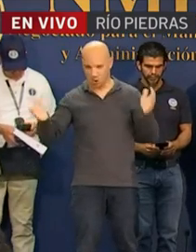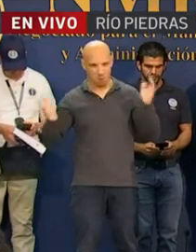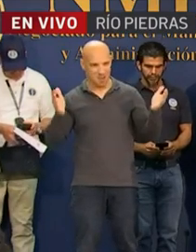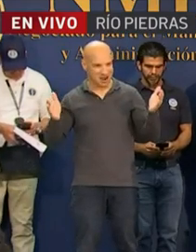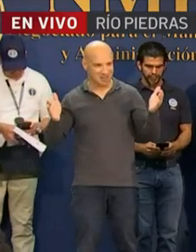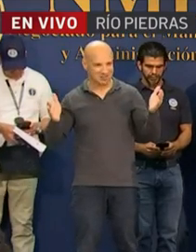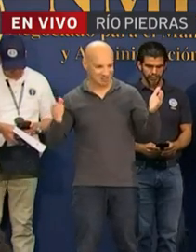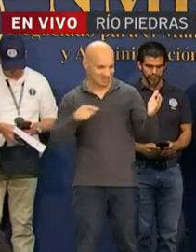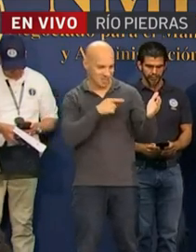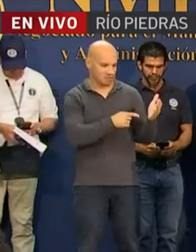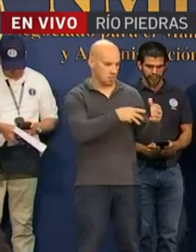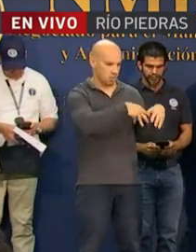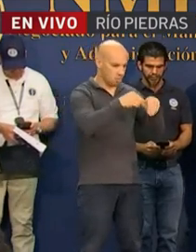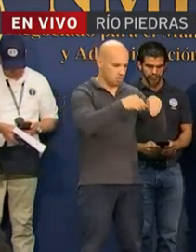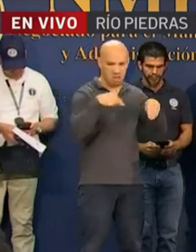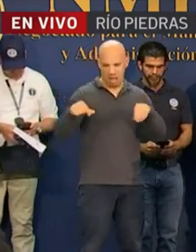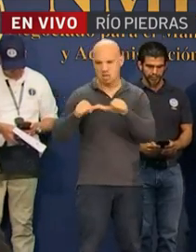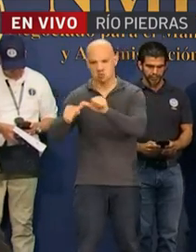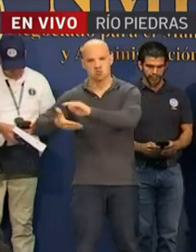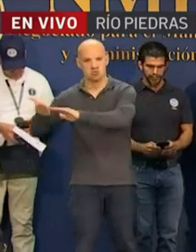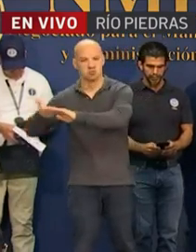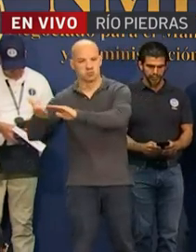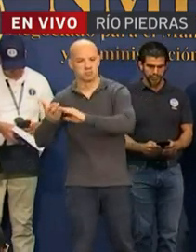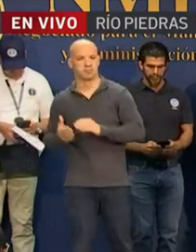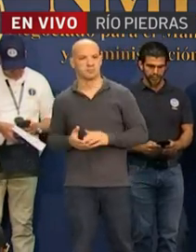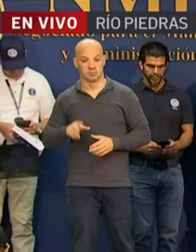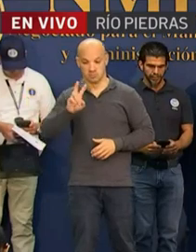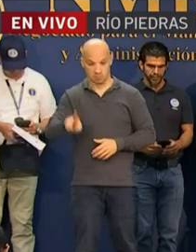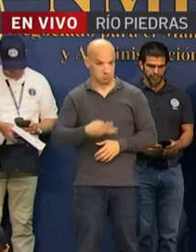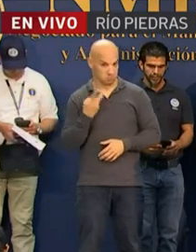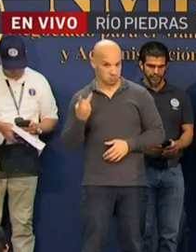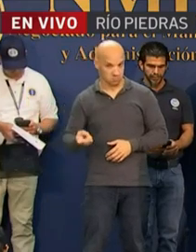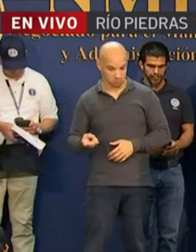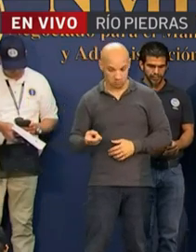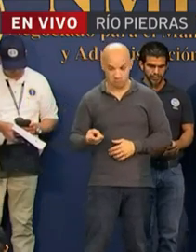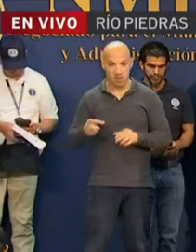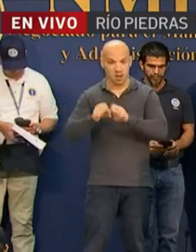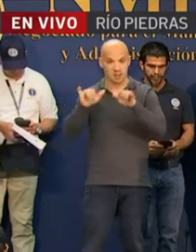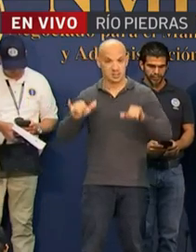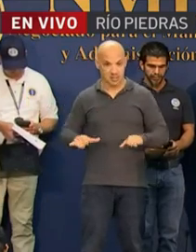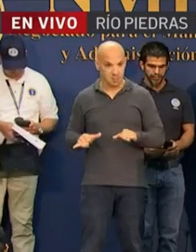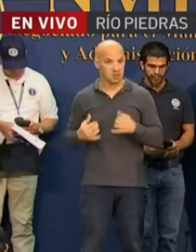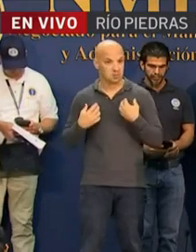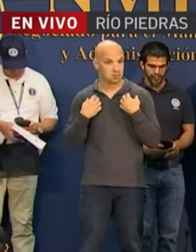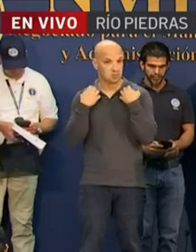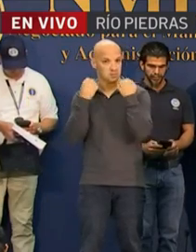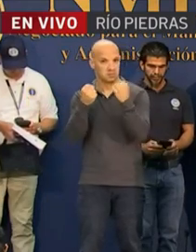CARACTERÍSTICAS, LOS CLIENTES